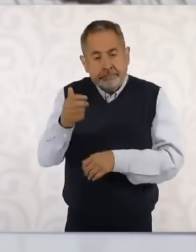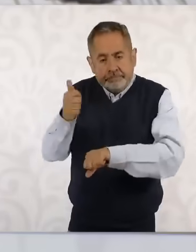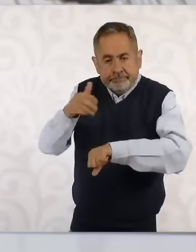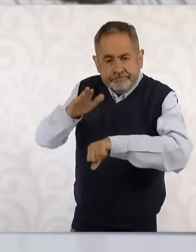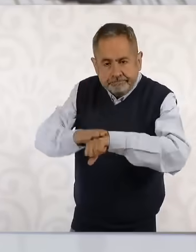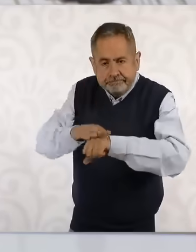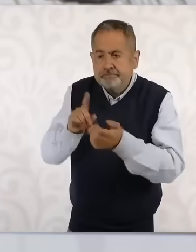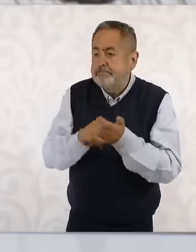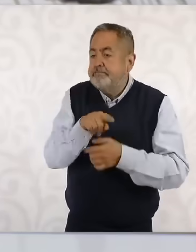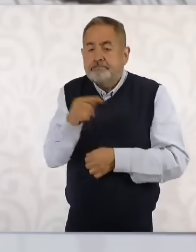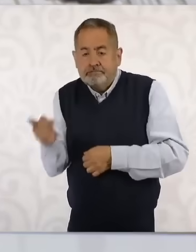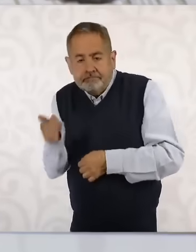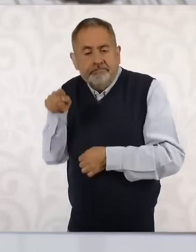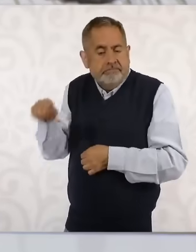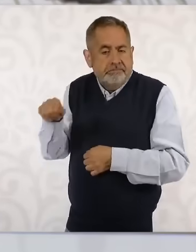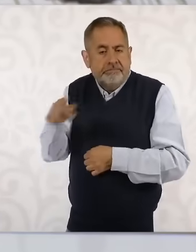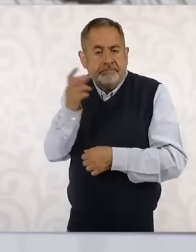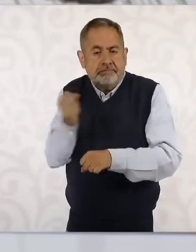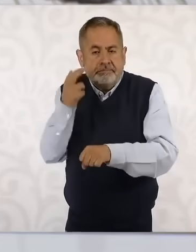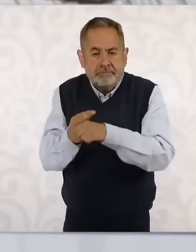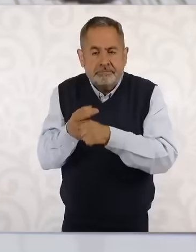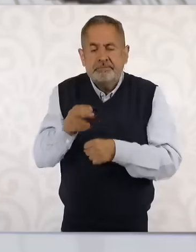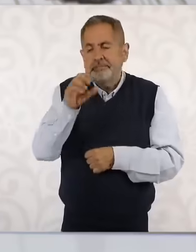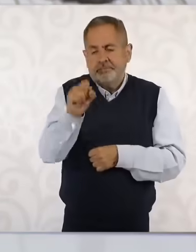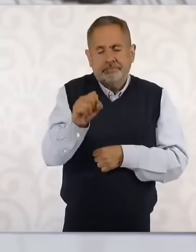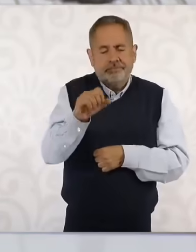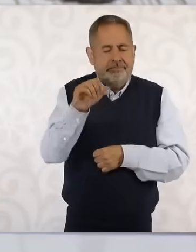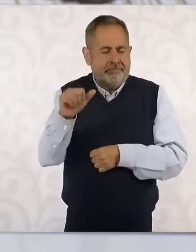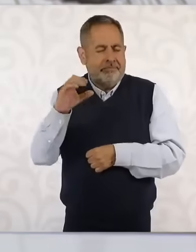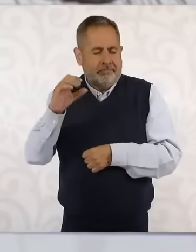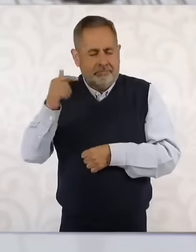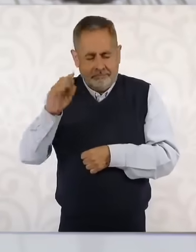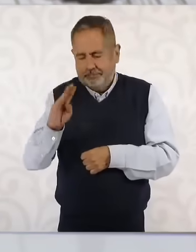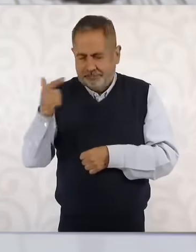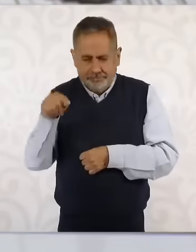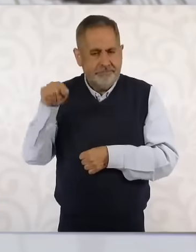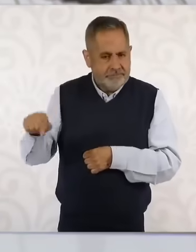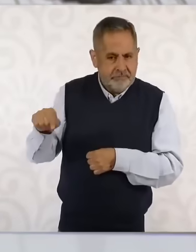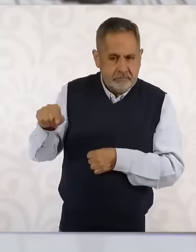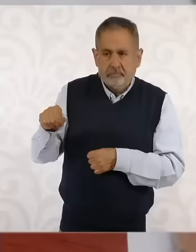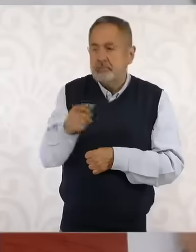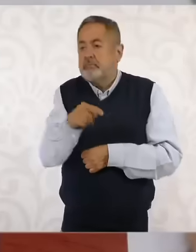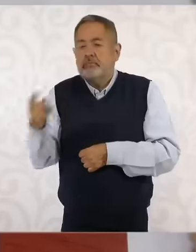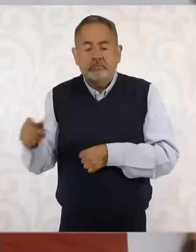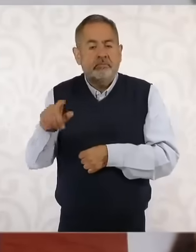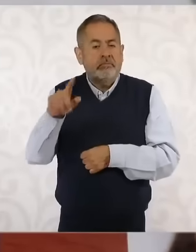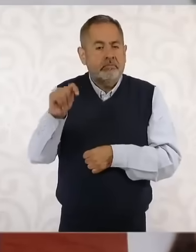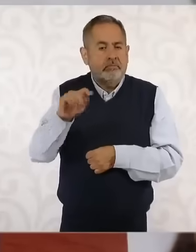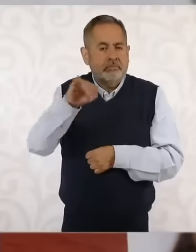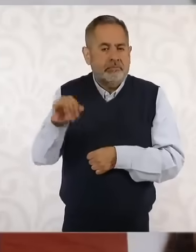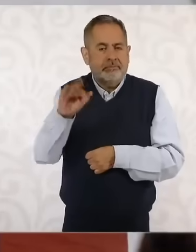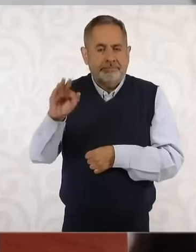de la Secretaría de Anticorrupción y Buen gobierno y del Tribunal de Justicia Administrativa, tanto